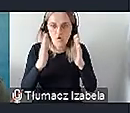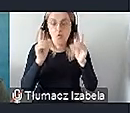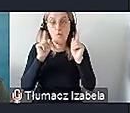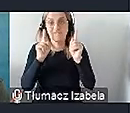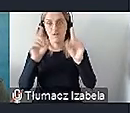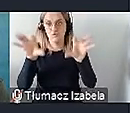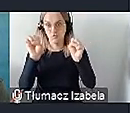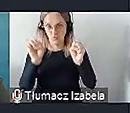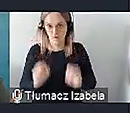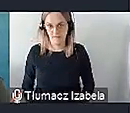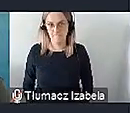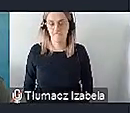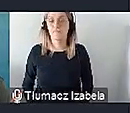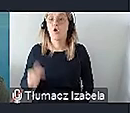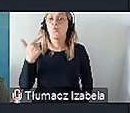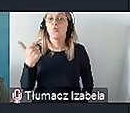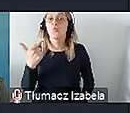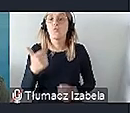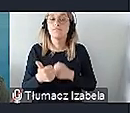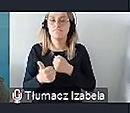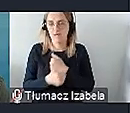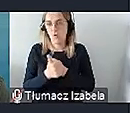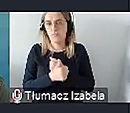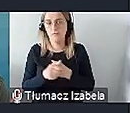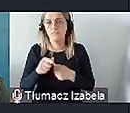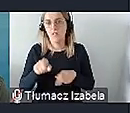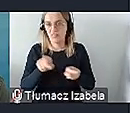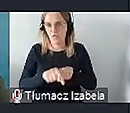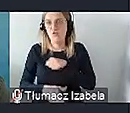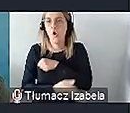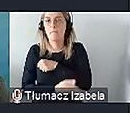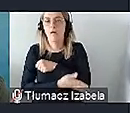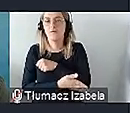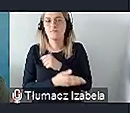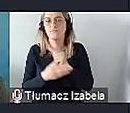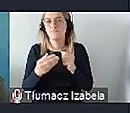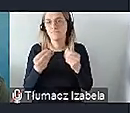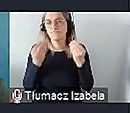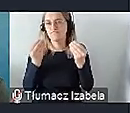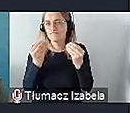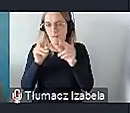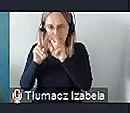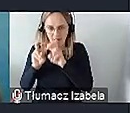Drugi argument, również poparty już licznymi badaniami, mówi nam o tym,